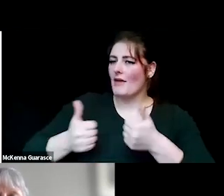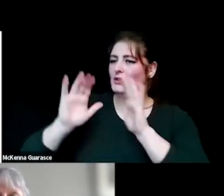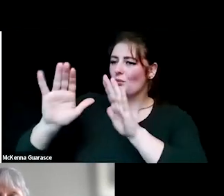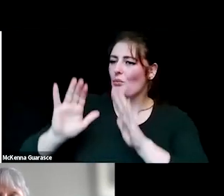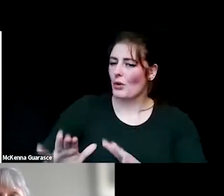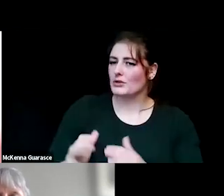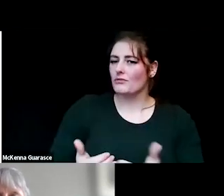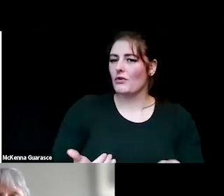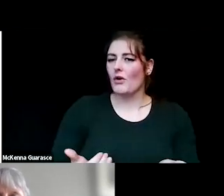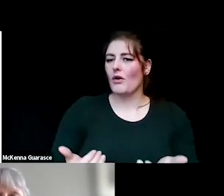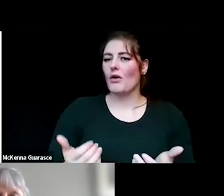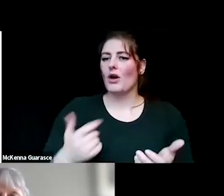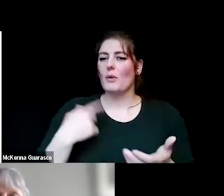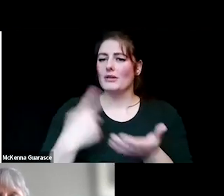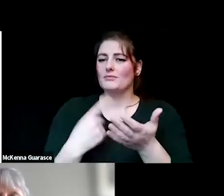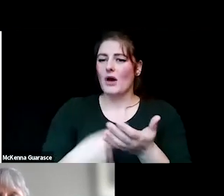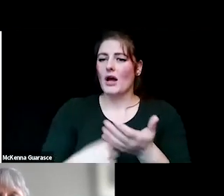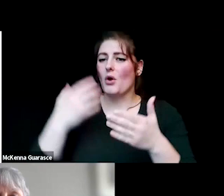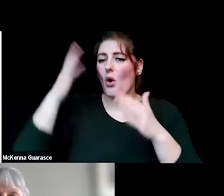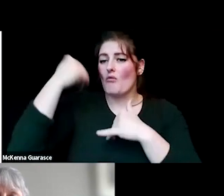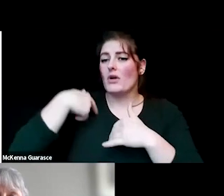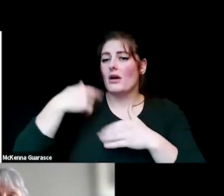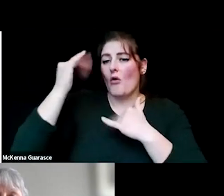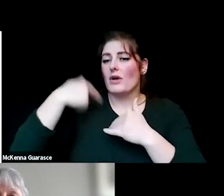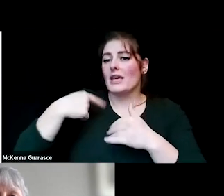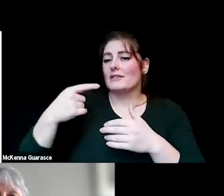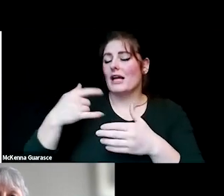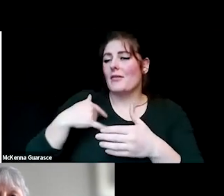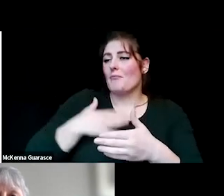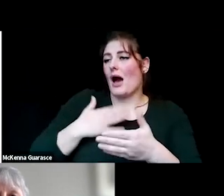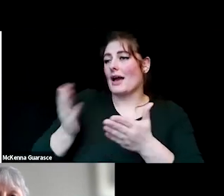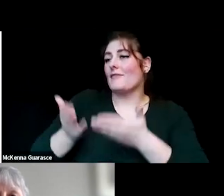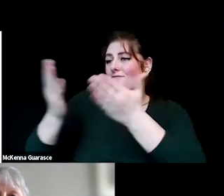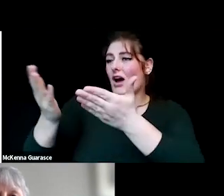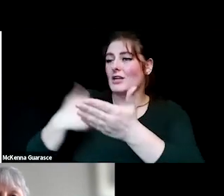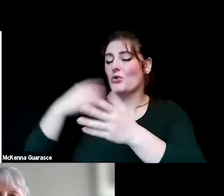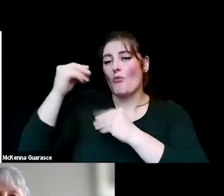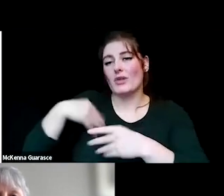Hablamos y espero que siga ese consejo. Pero Parkview fue muy, muy especial